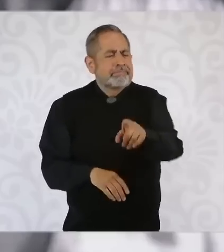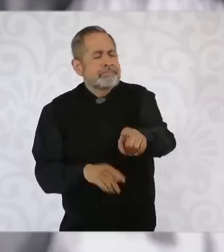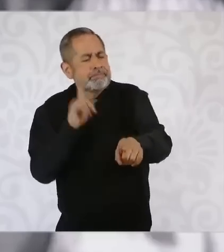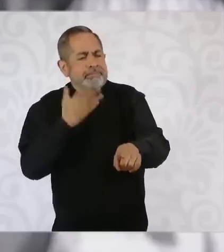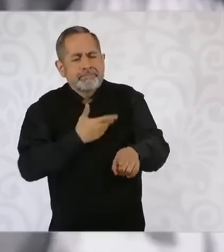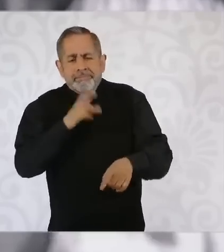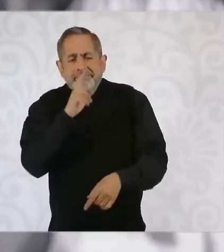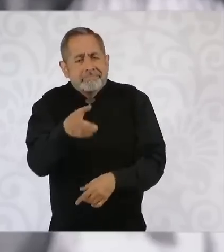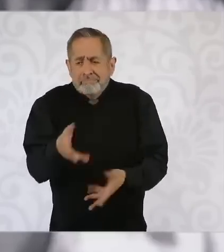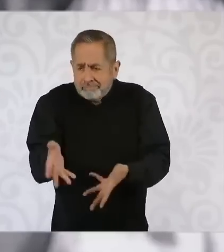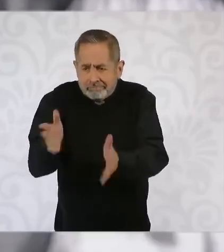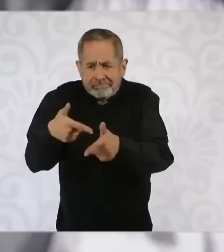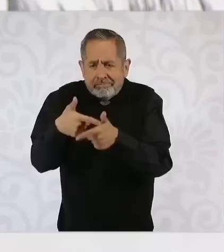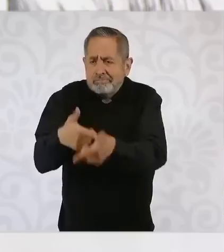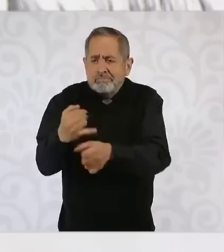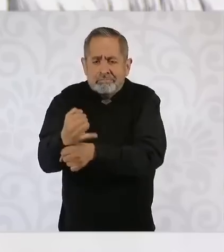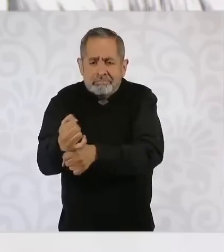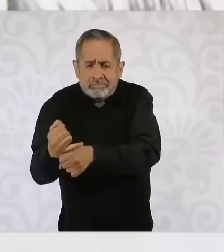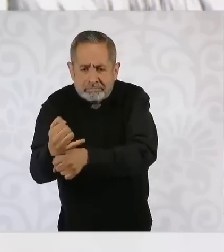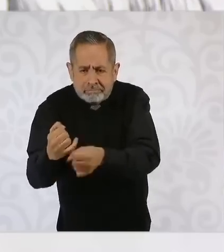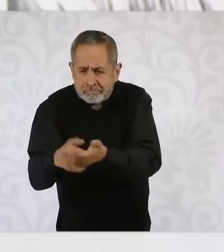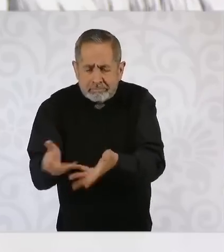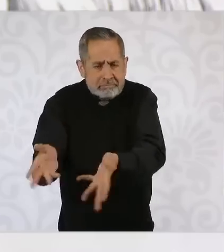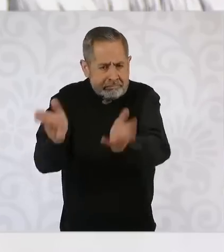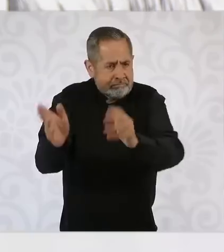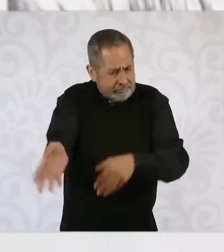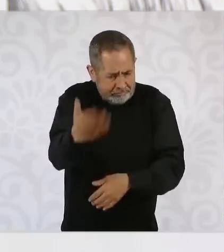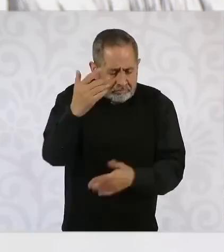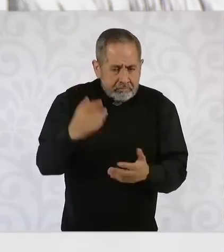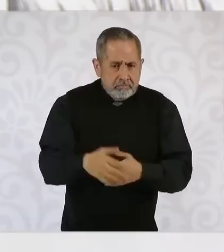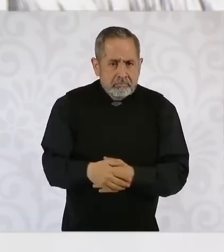que se investigue tú misma di es que no hay dudas o sea está la bueno no hay dudas para